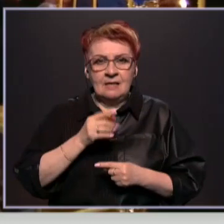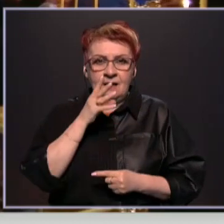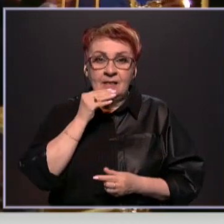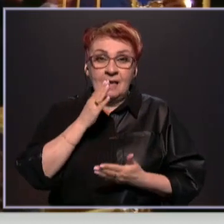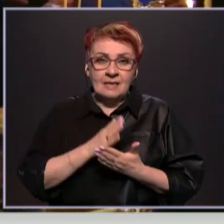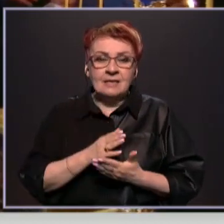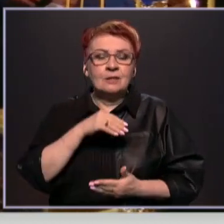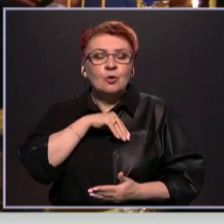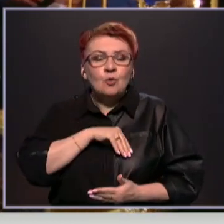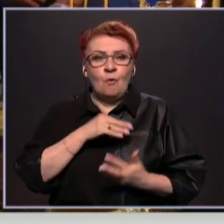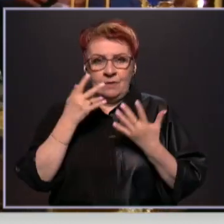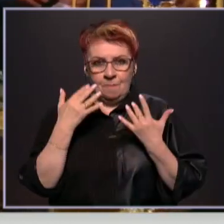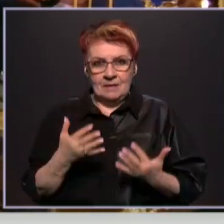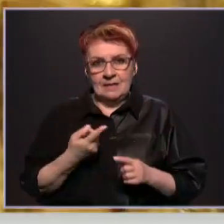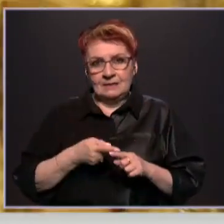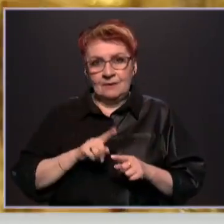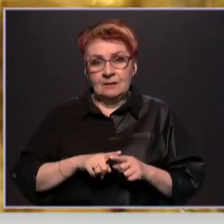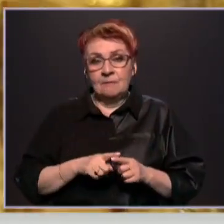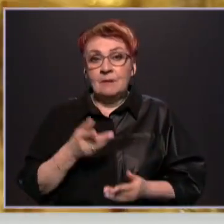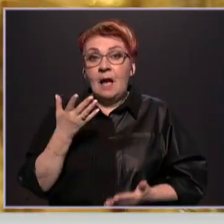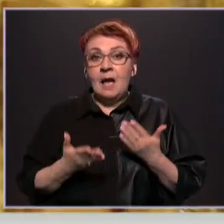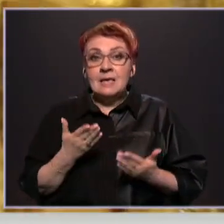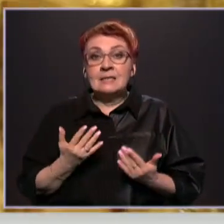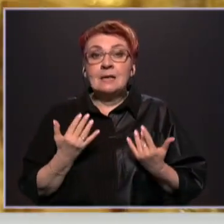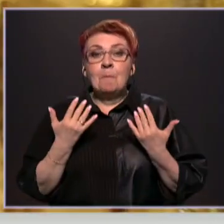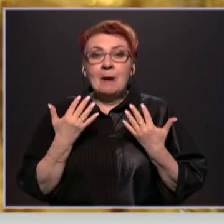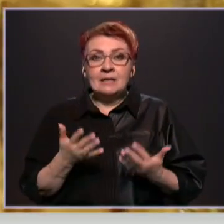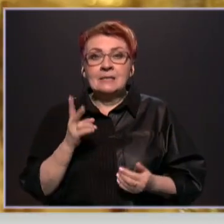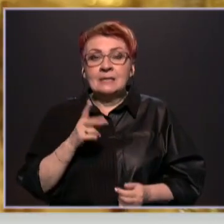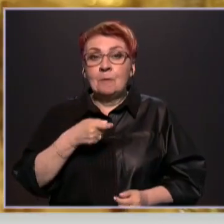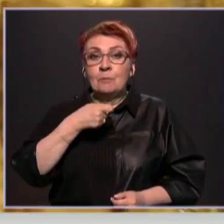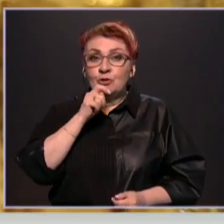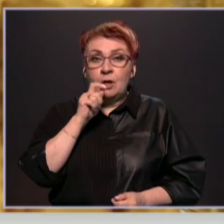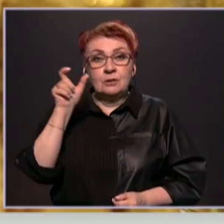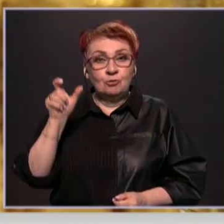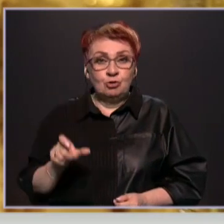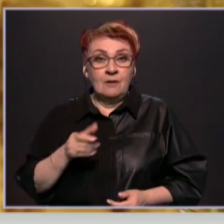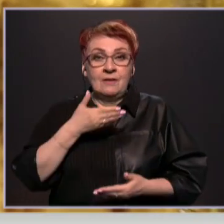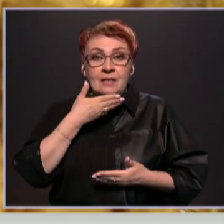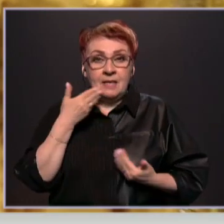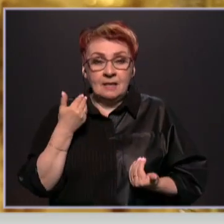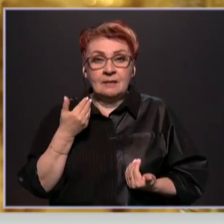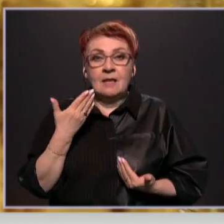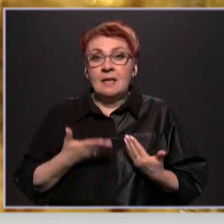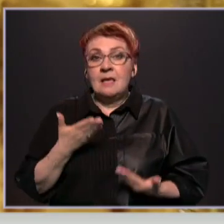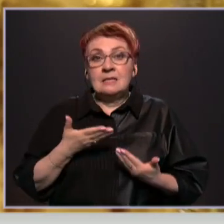в этом духовная потребность А вот если потребности к причастию нет И если отсутствие этой потребности